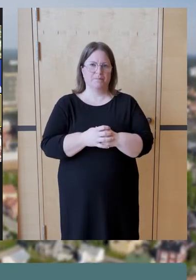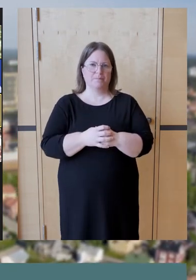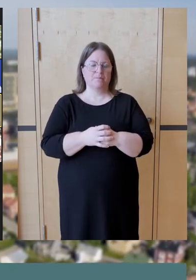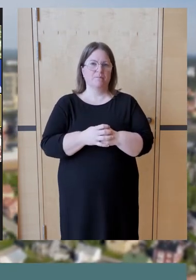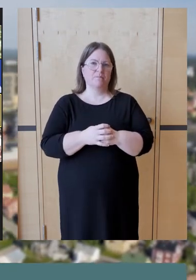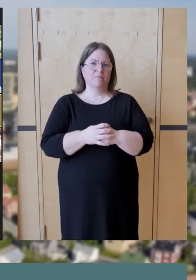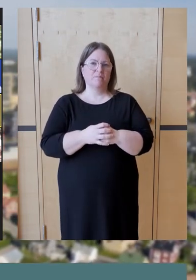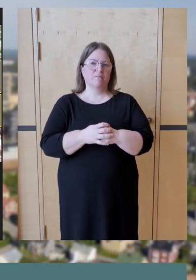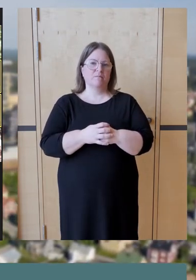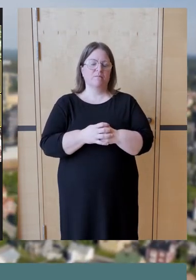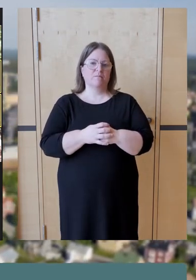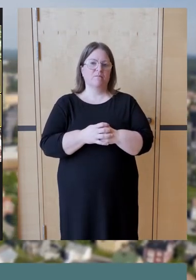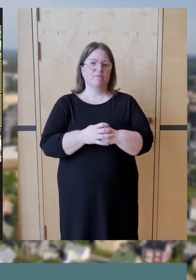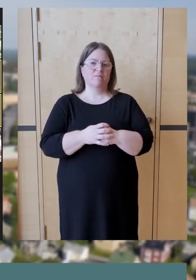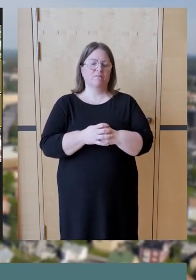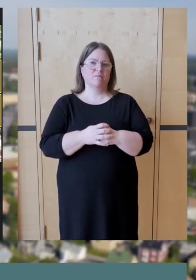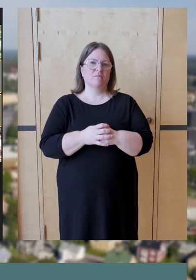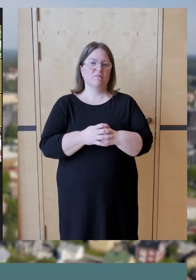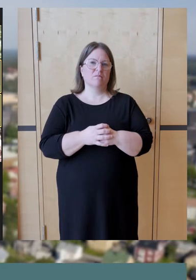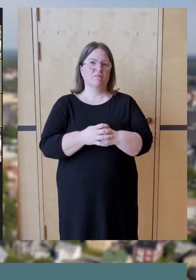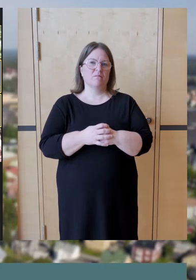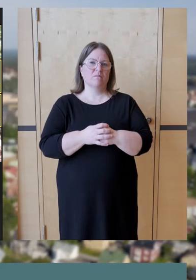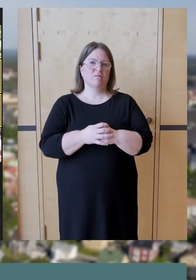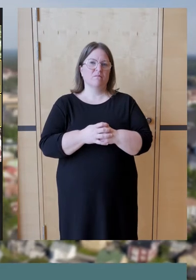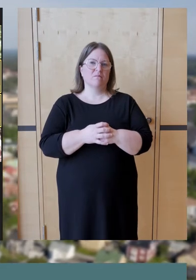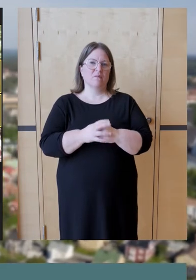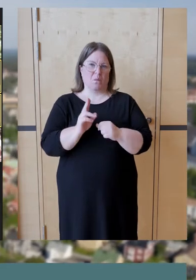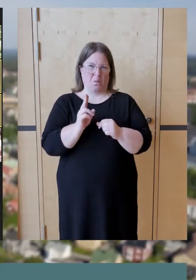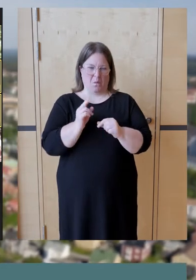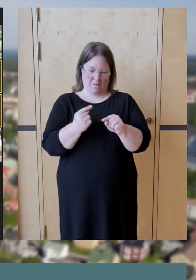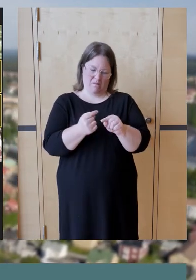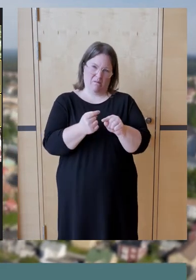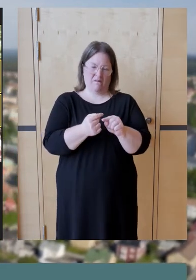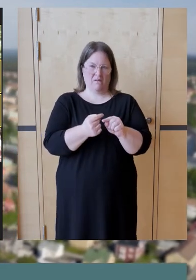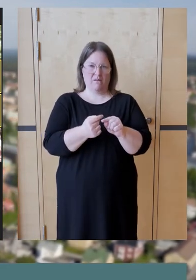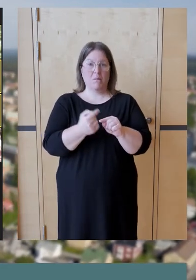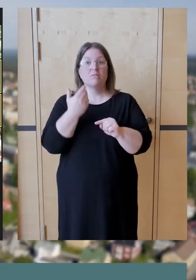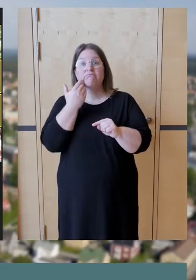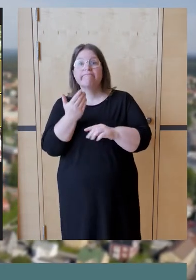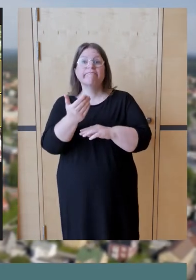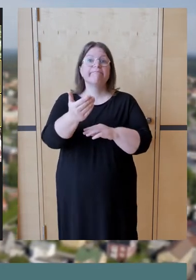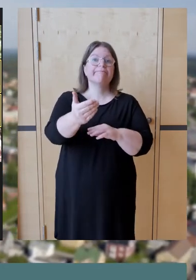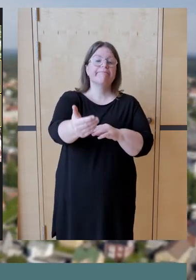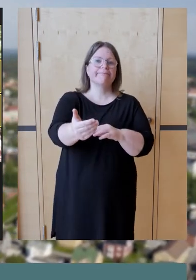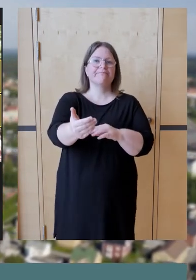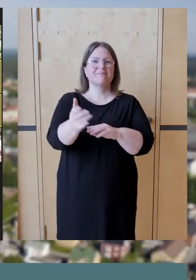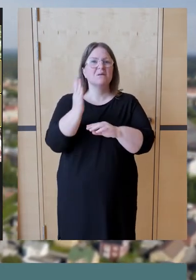Och Under när tio dagar som jag till framtiden med med växande befolkning och en äldre befolkning